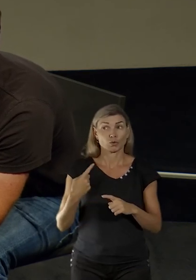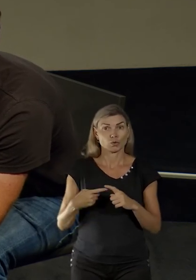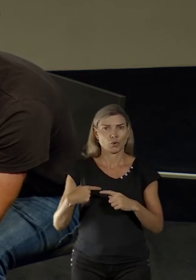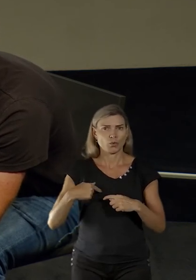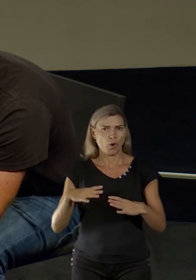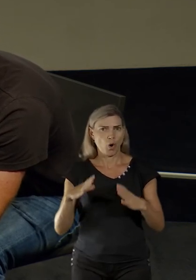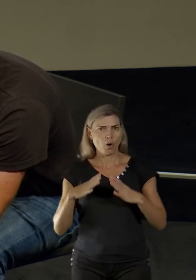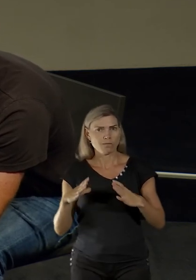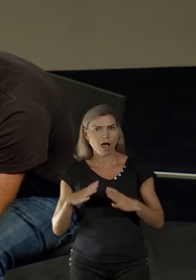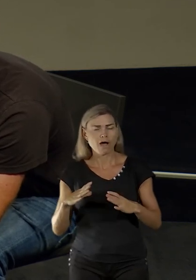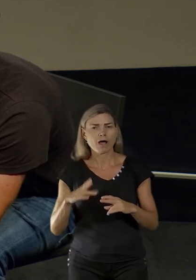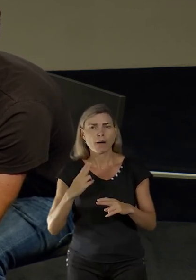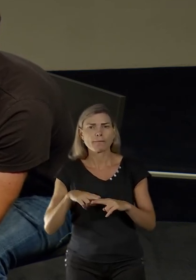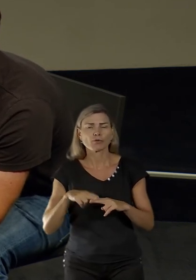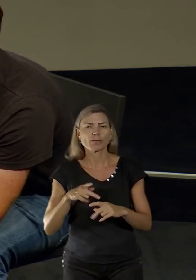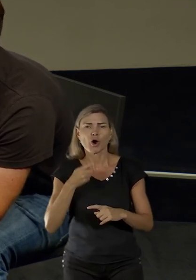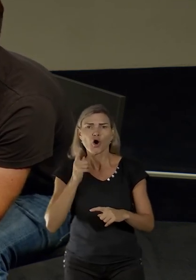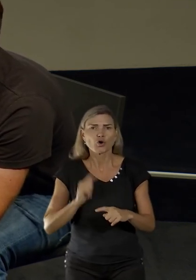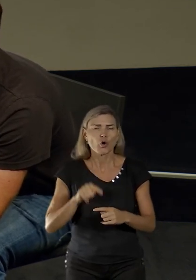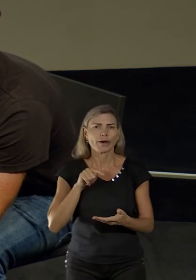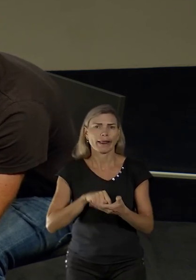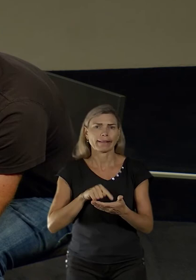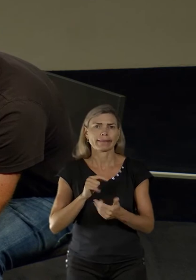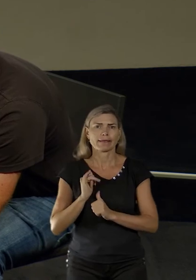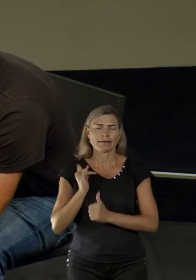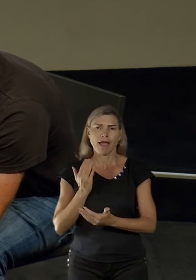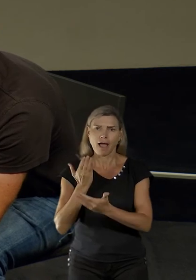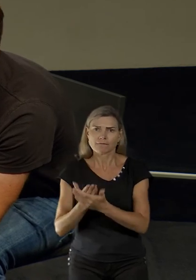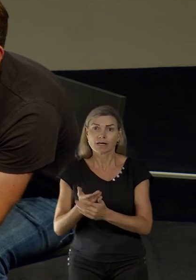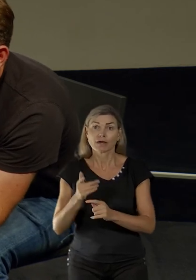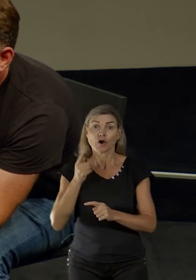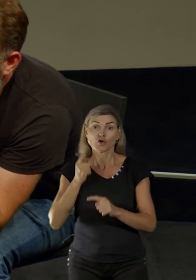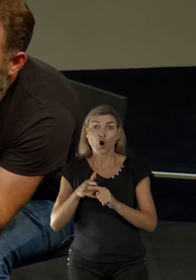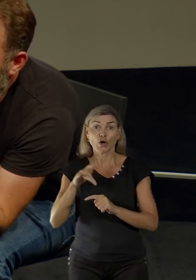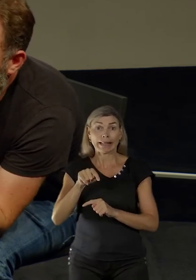pak v těch konkrétních kauzách konkrétních parcel. V tom jakoby s vámi